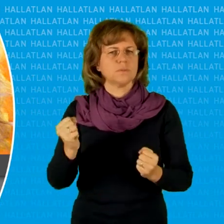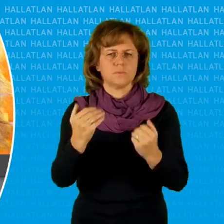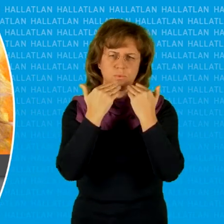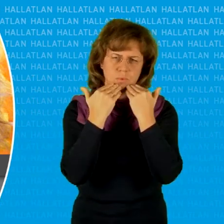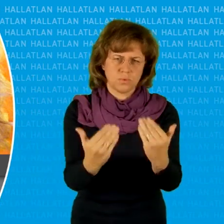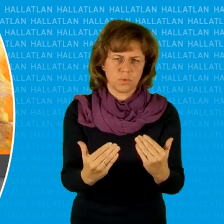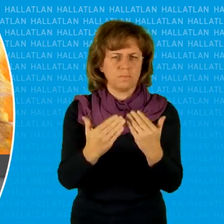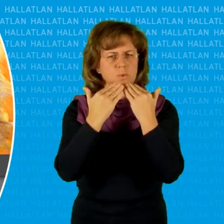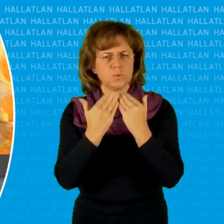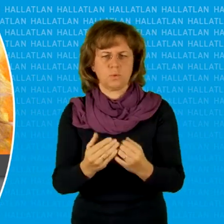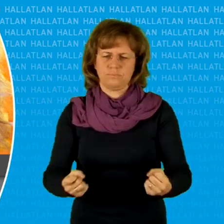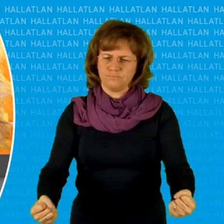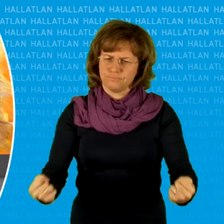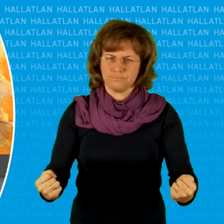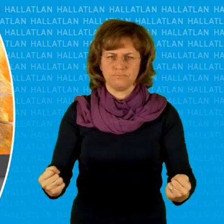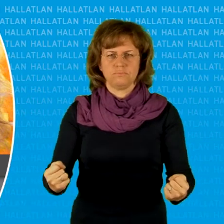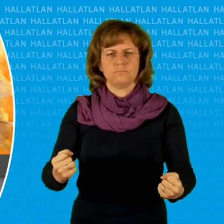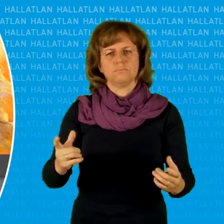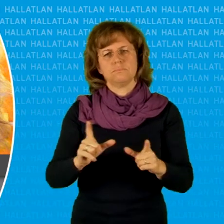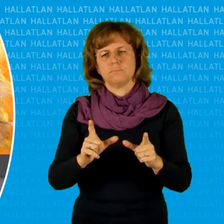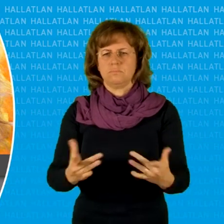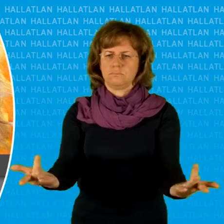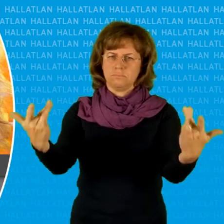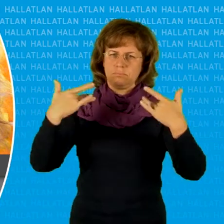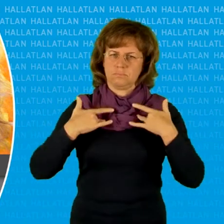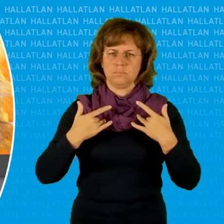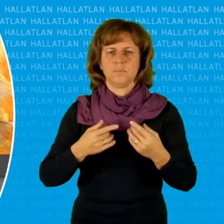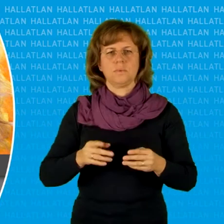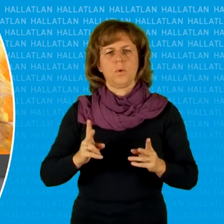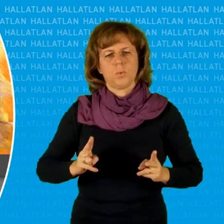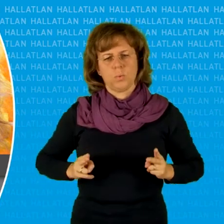Nagyon köszönöm. Köszönöm a megerősítést abban,